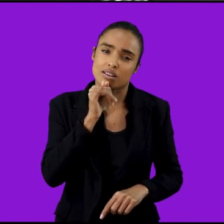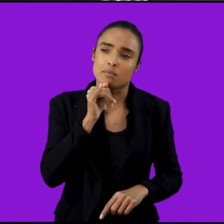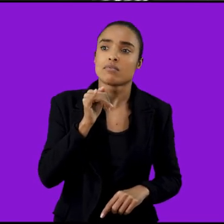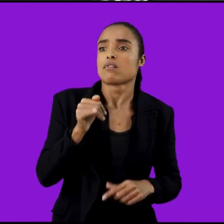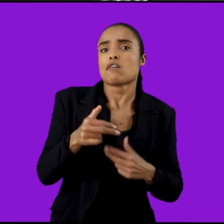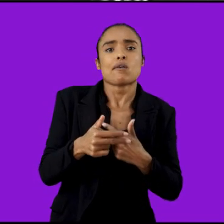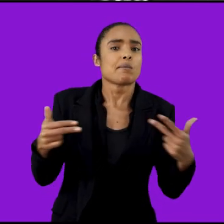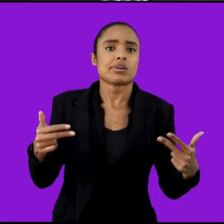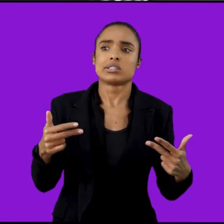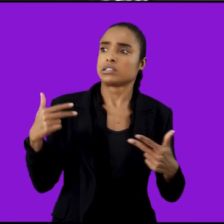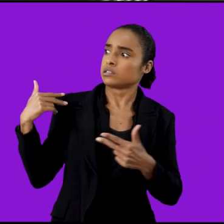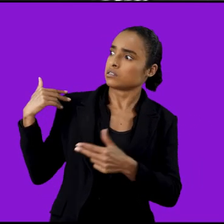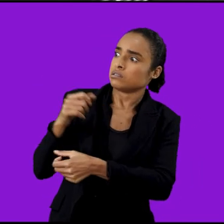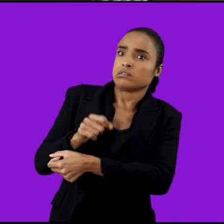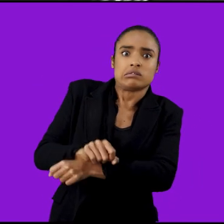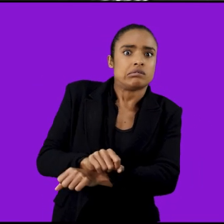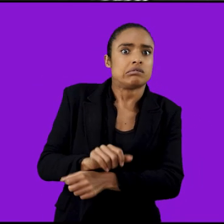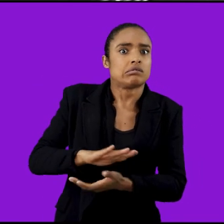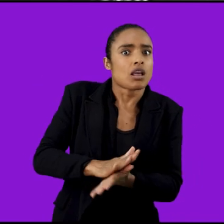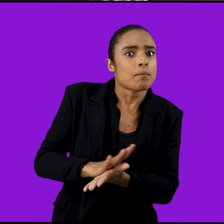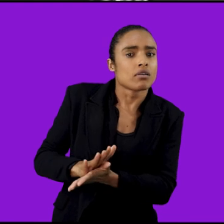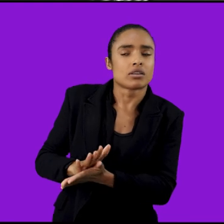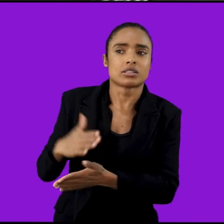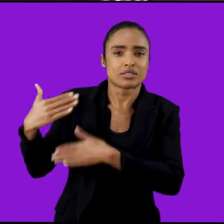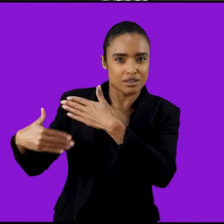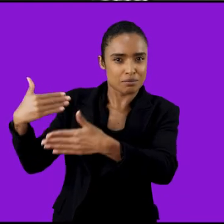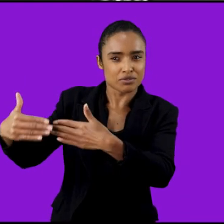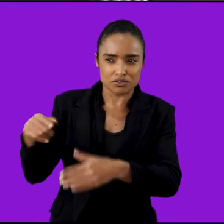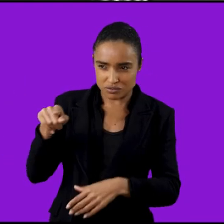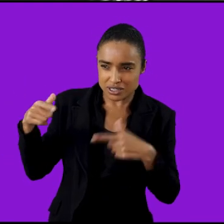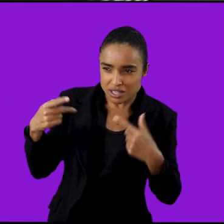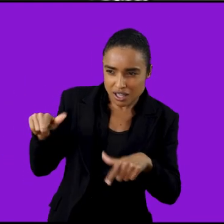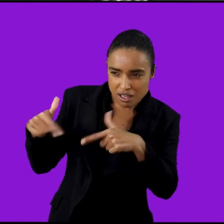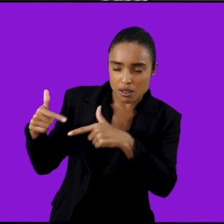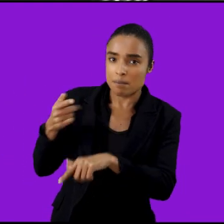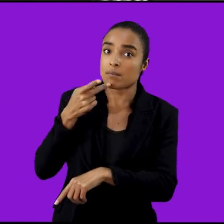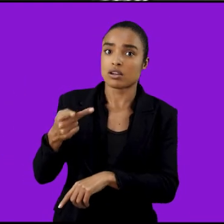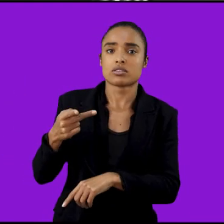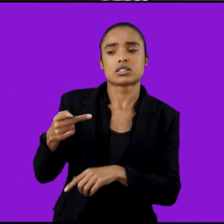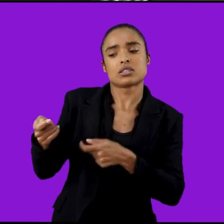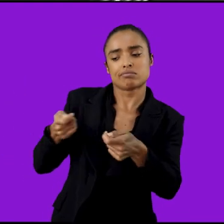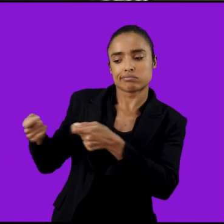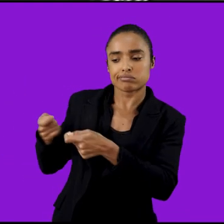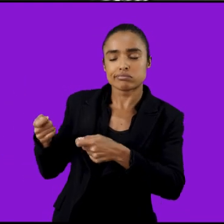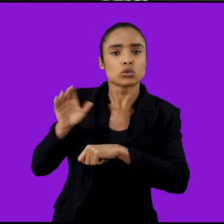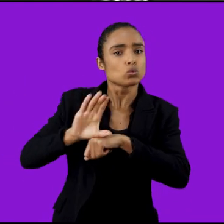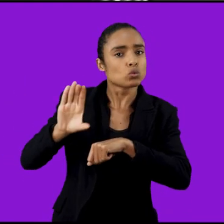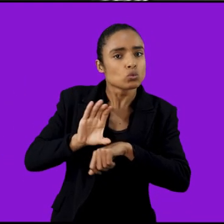como foi tantas vezes. Você falou que cês tem um trabalho que ele é meio uma mentoria… É, a gente tem… Com os empreendedores mais jovens…